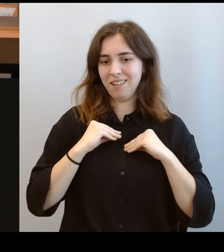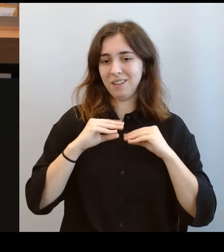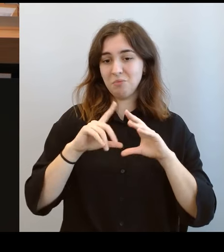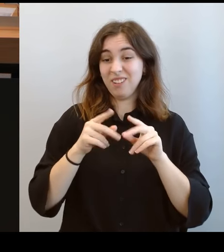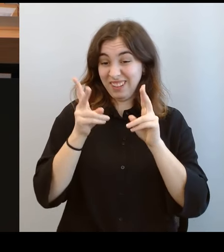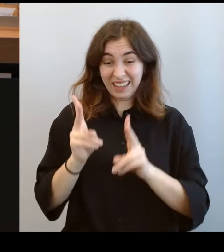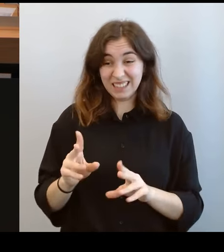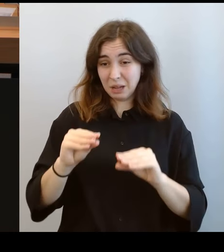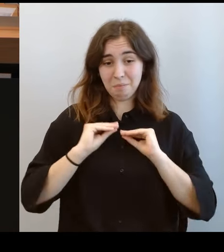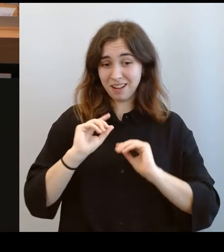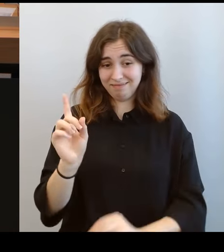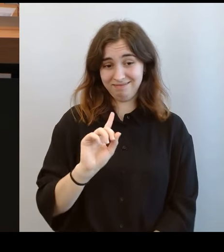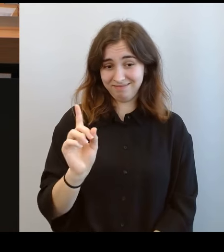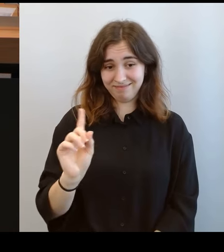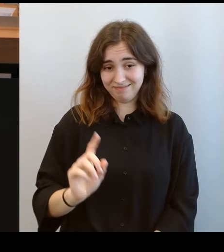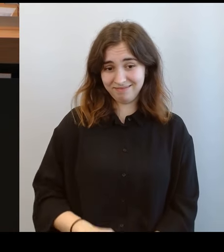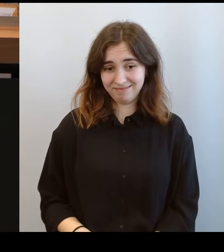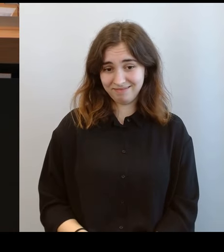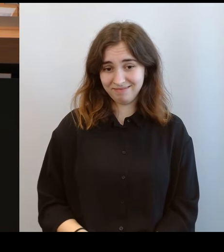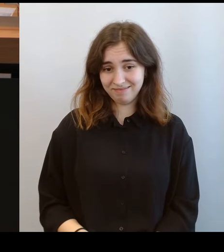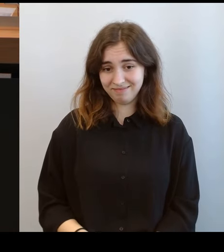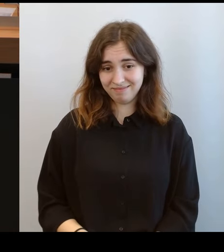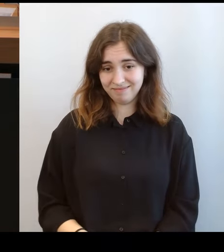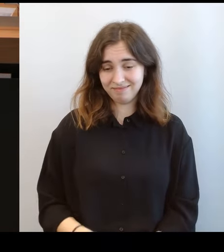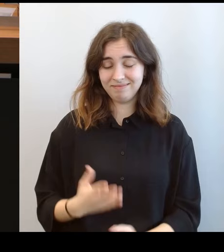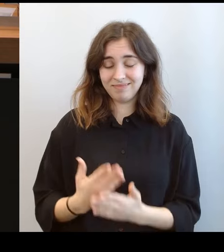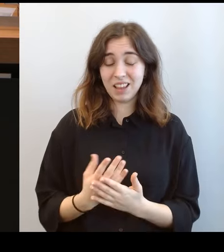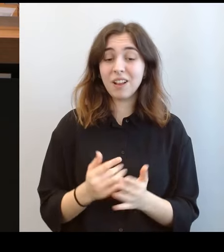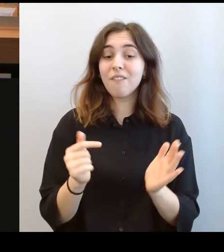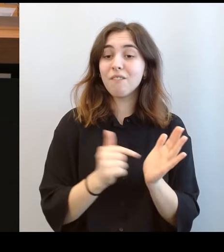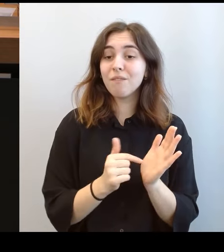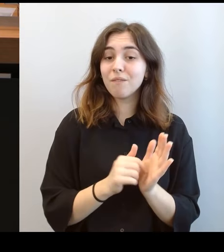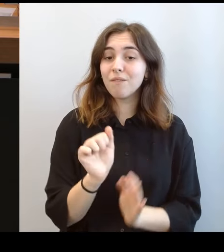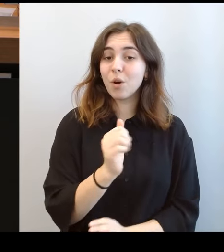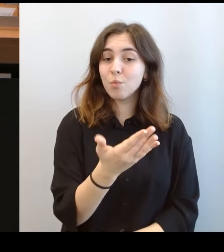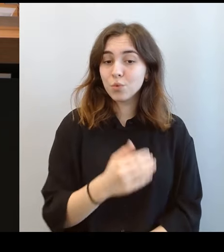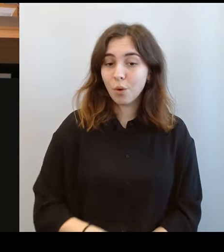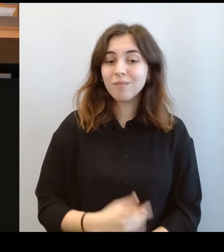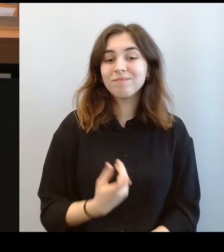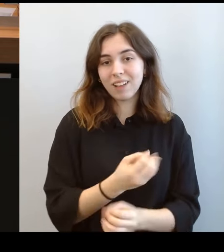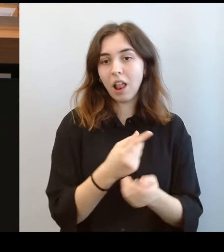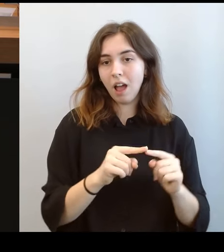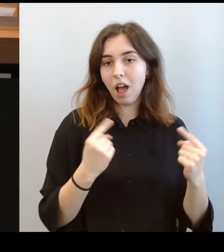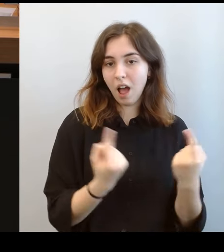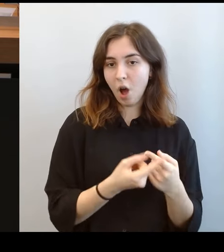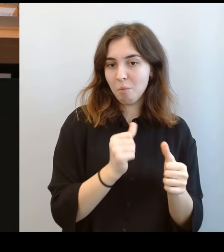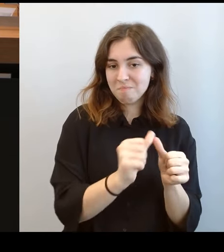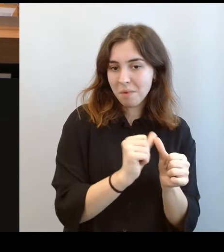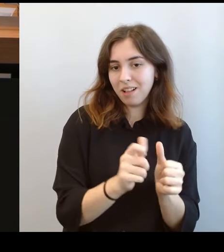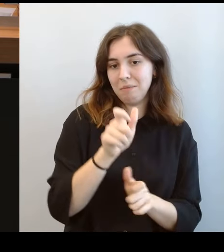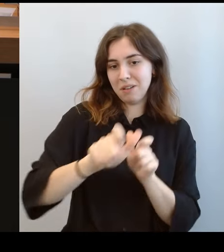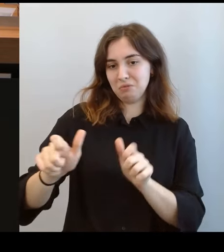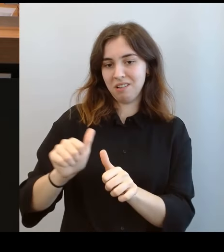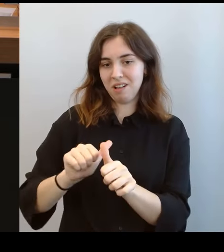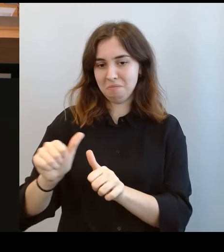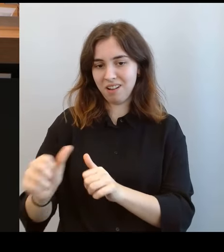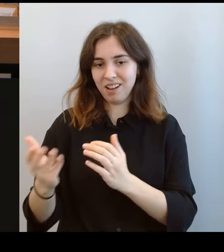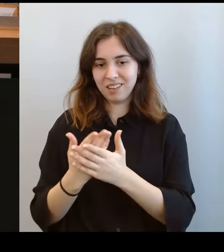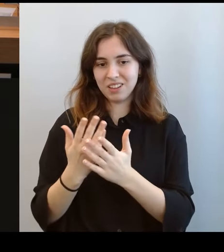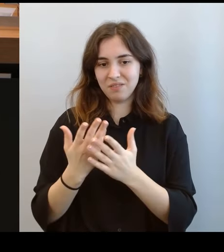Ursachen dafür sind Raum- und Personalmangel. Und das führt natürlich, diese Überbelegung zu Zuständen, wie